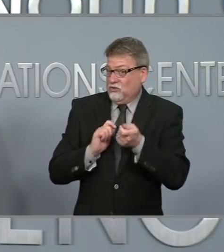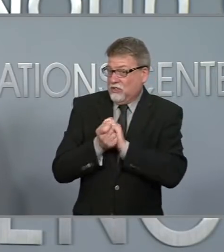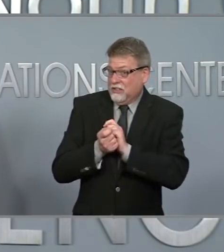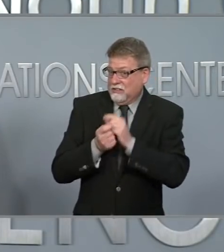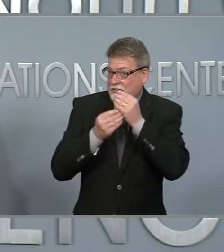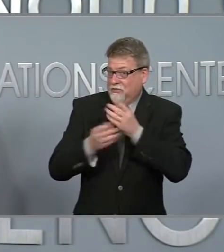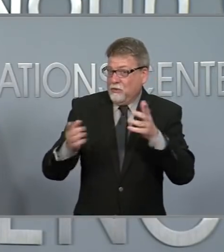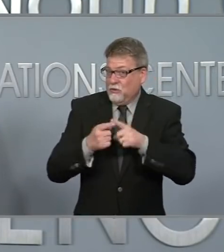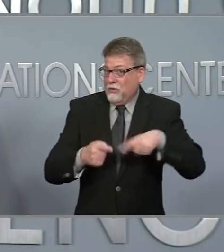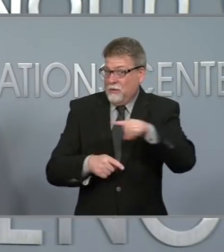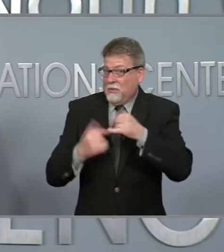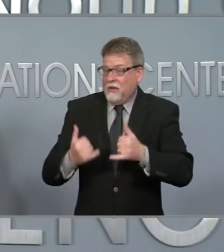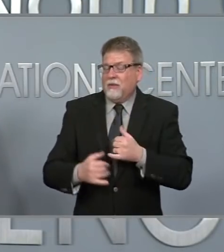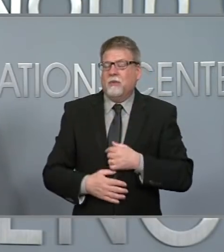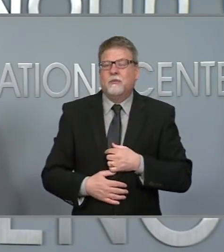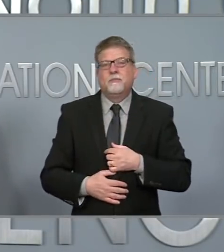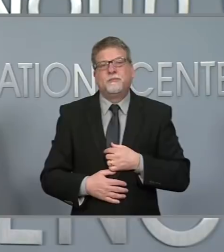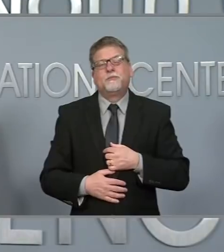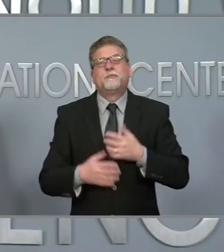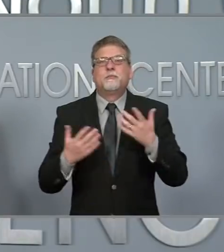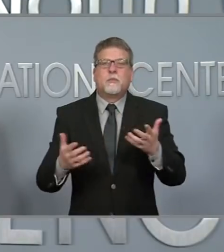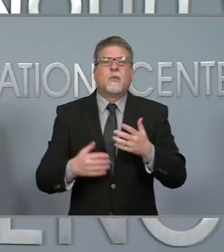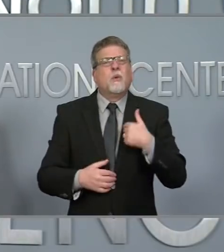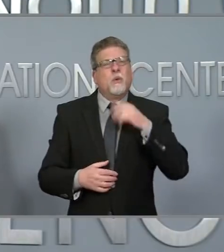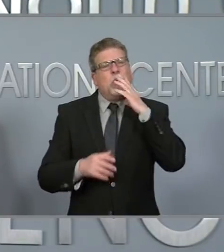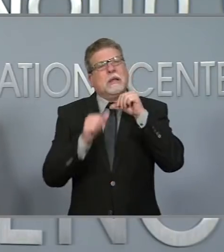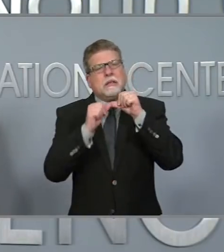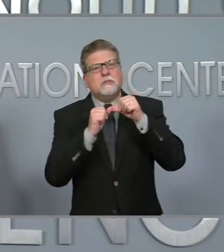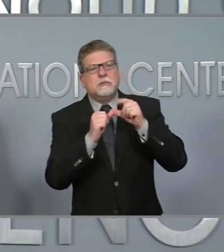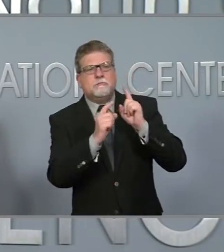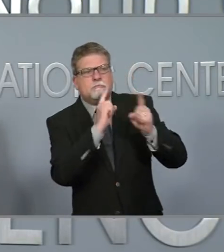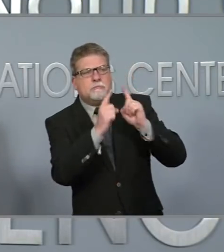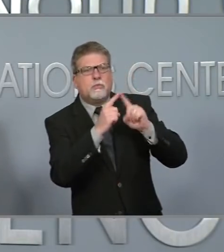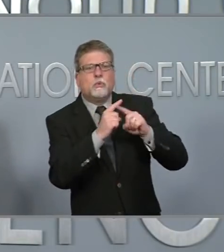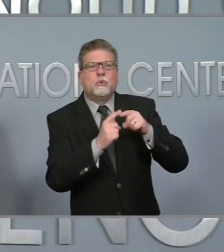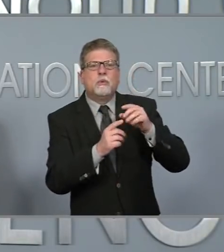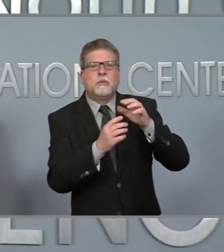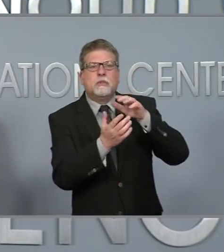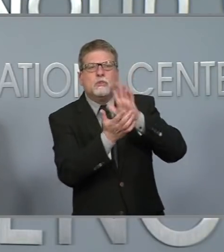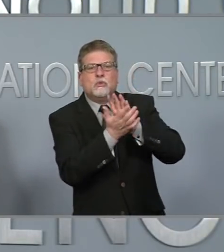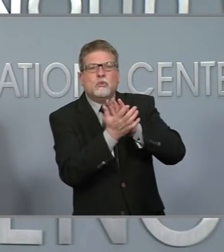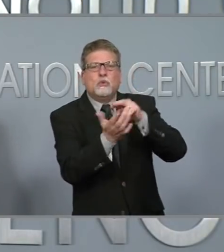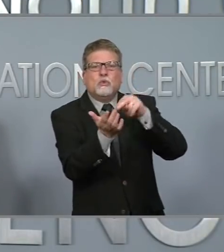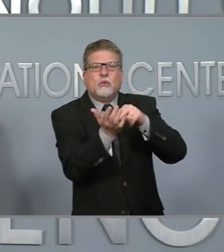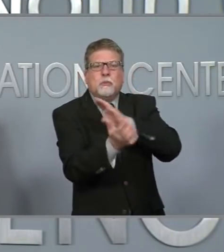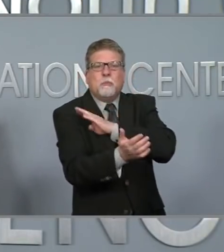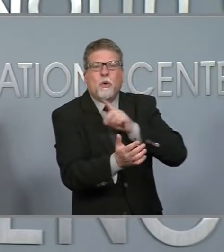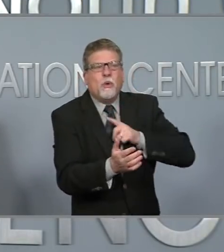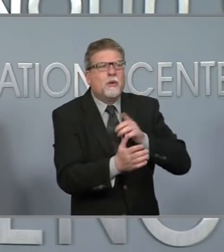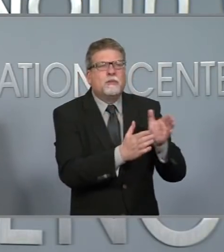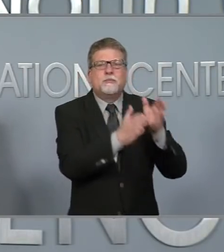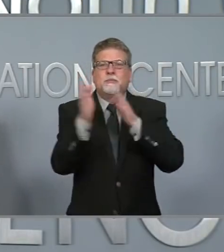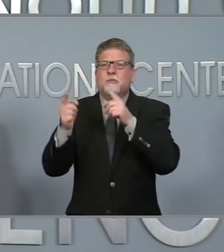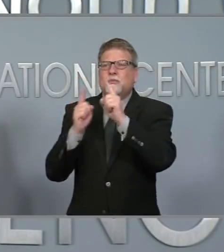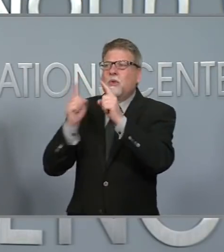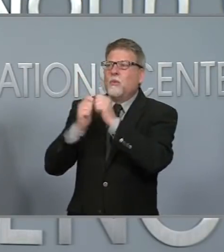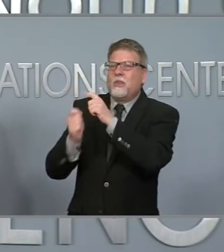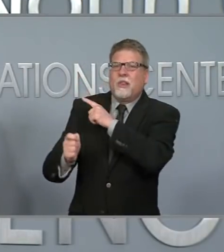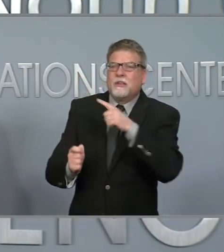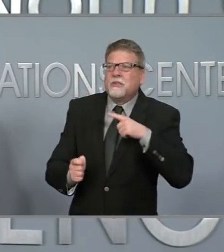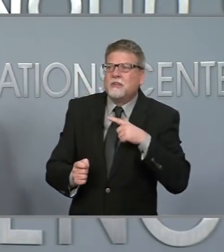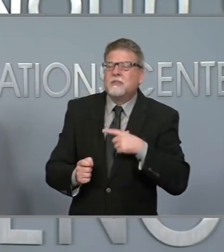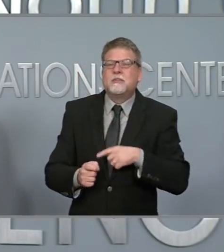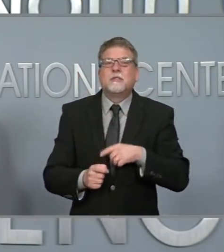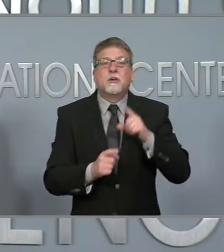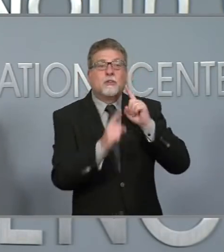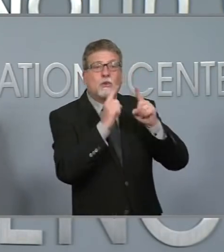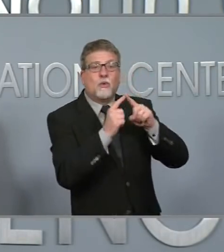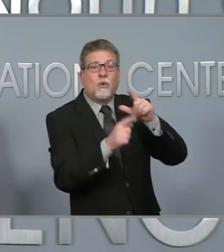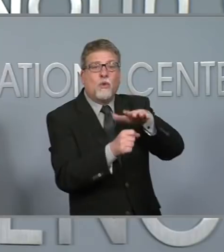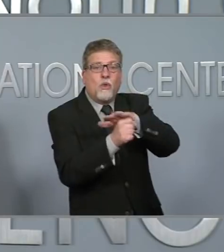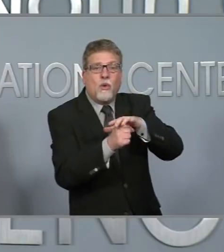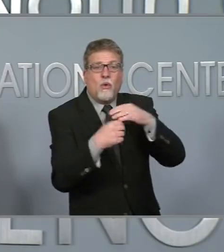salud, pero también el